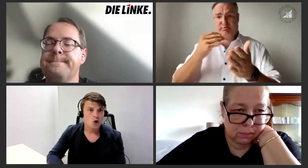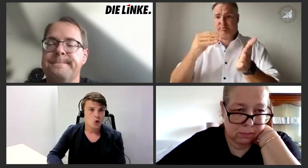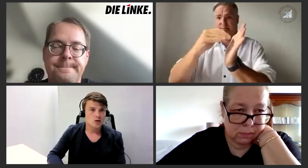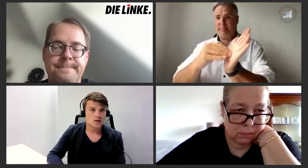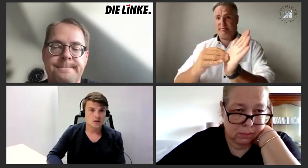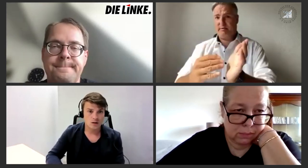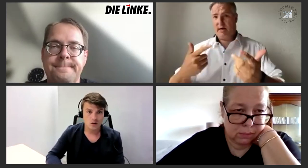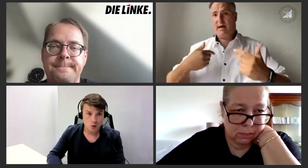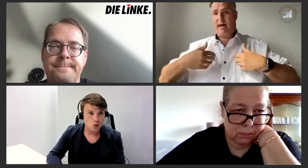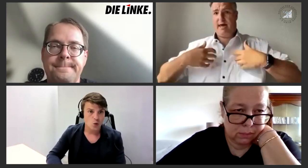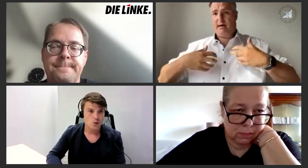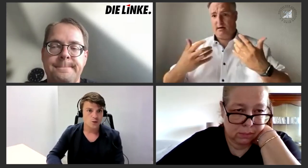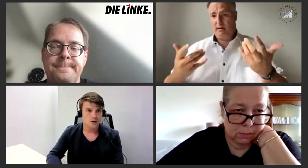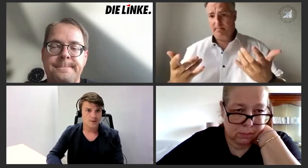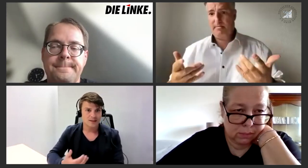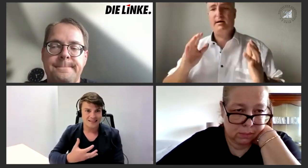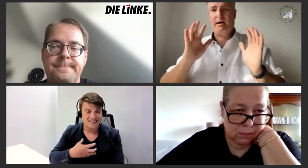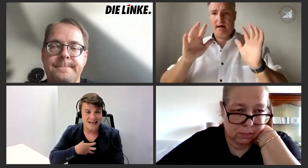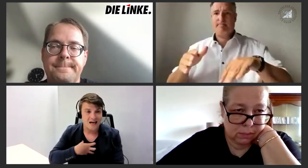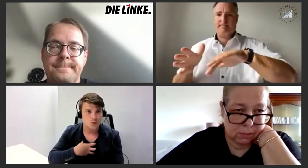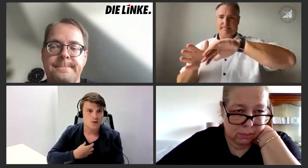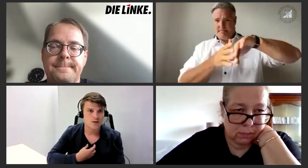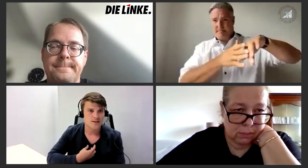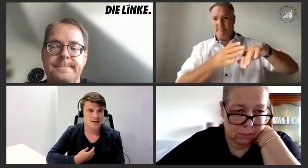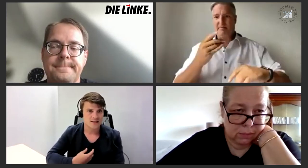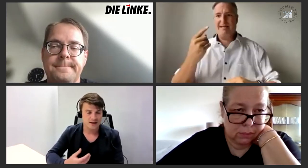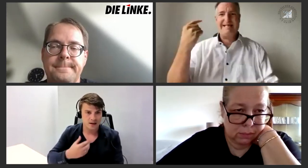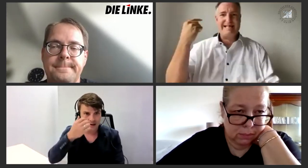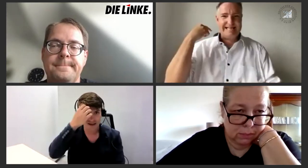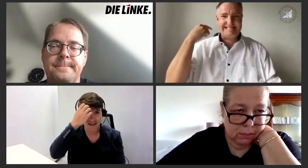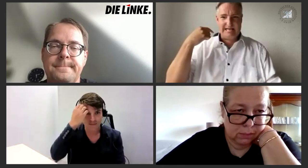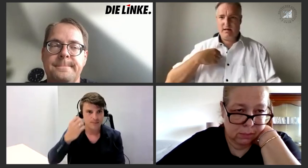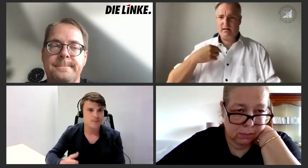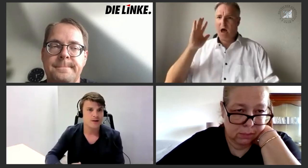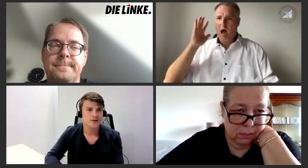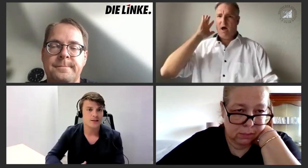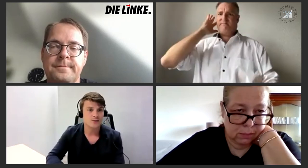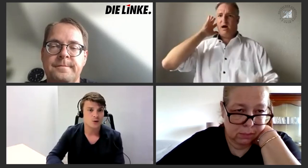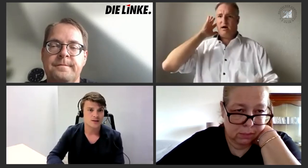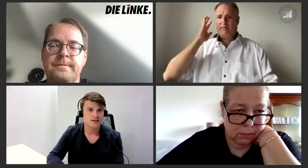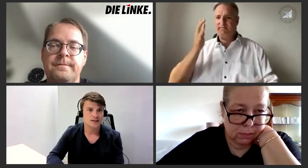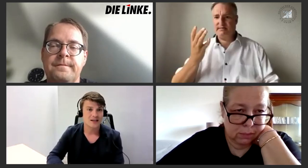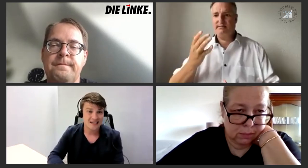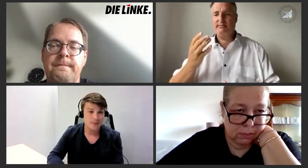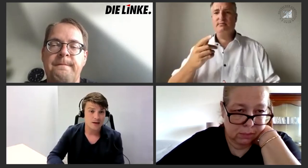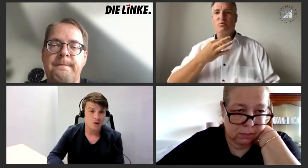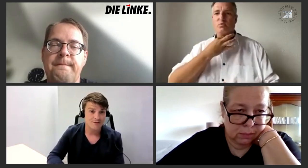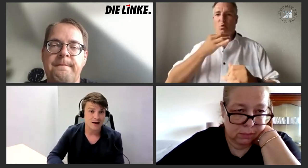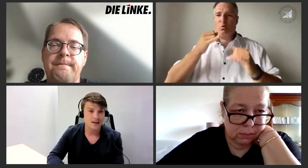Bereich Notruf, das ärgert uns natürlich sehr, dass wir da nicht berücksichtigt worden sind.